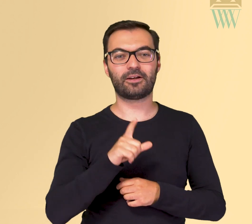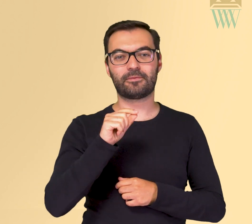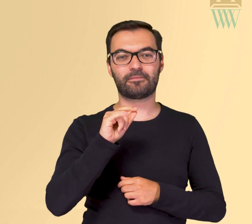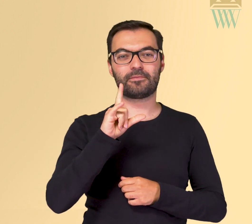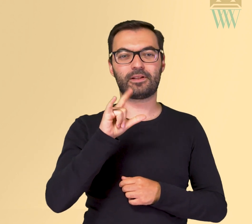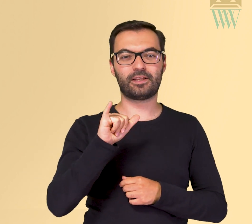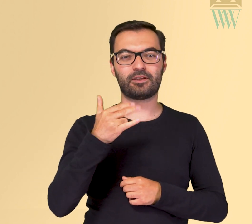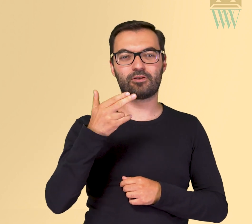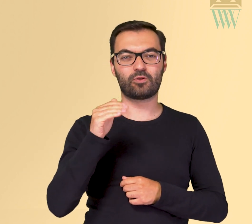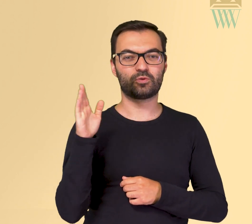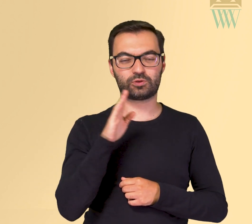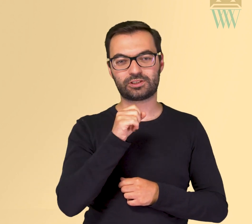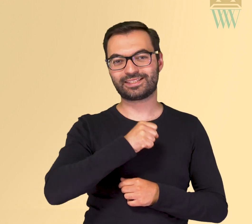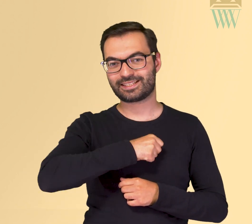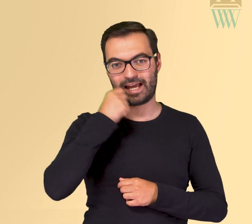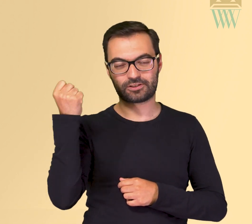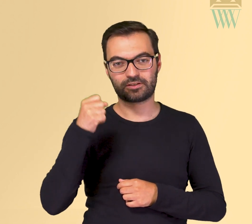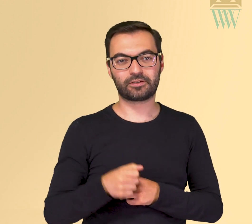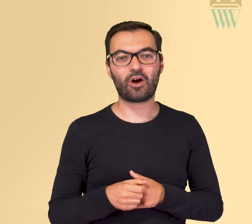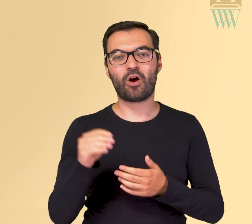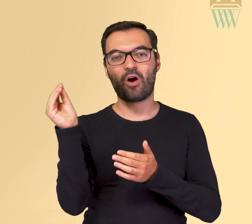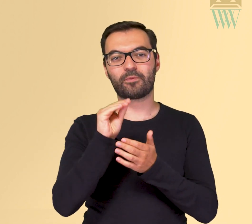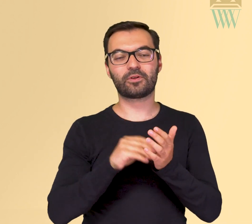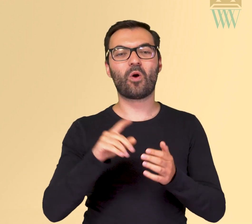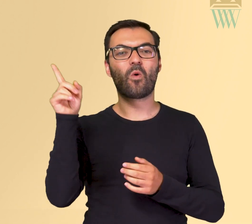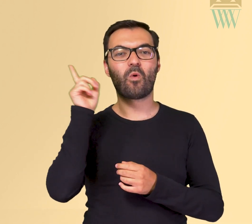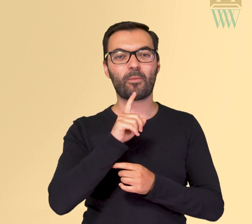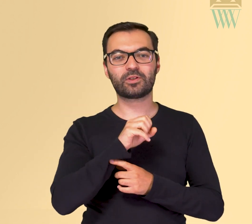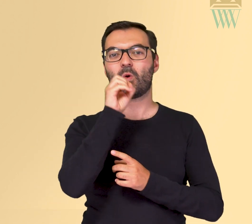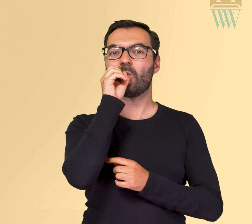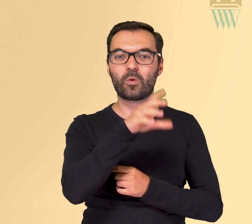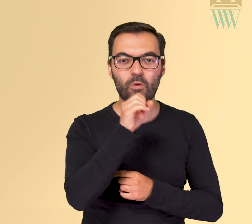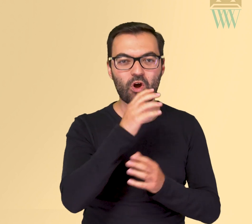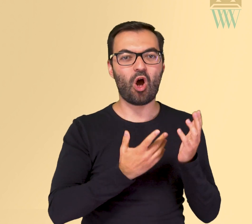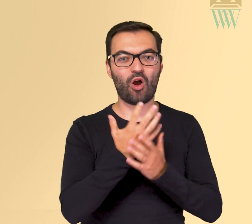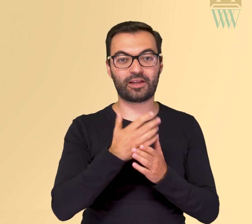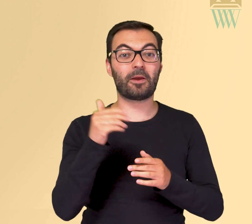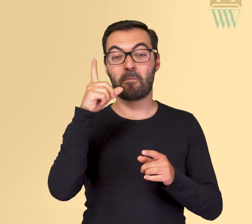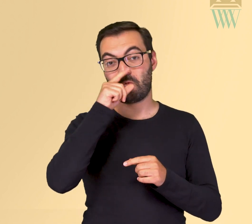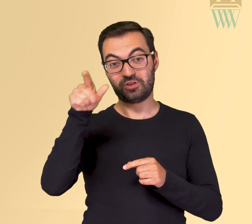którą Pliniusz Starszy opisał jako „Chłopiec dmuchający na ogień”.